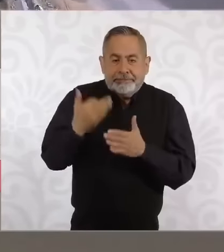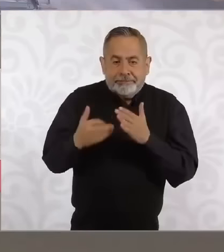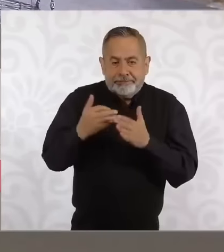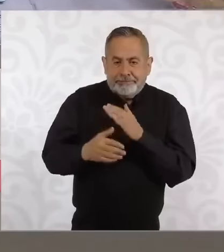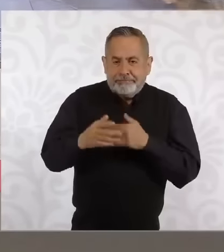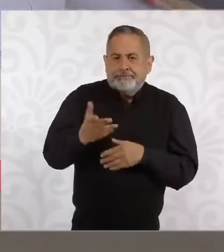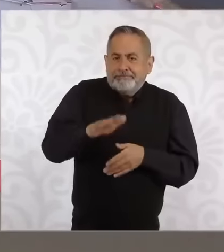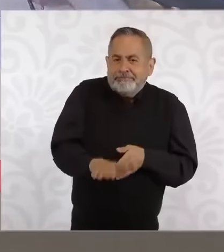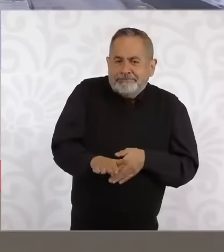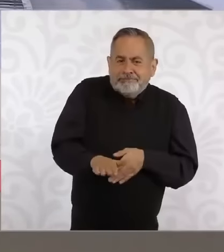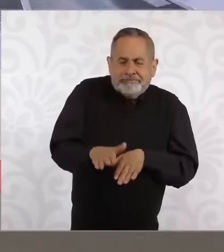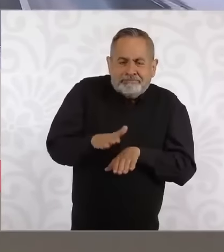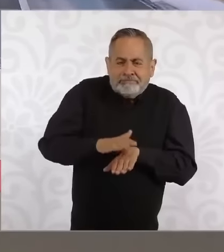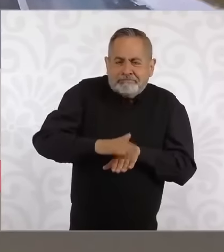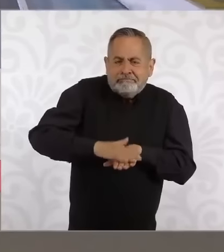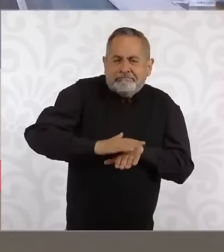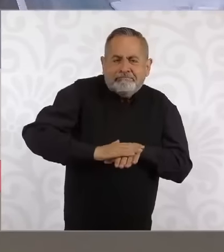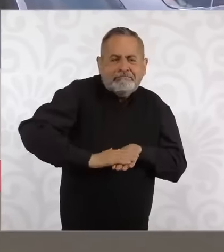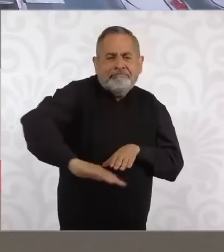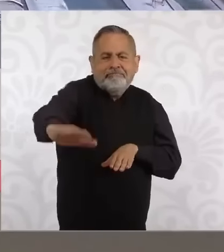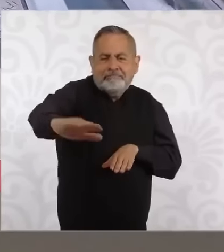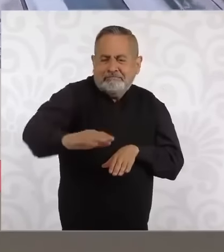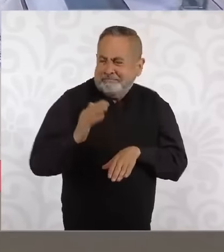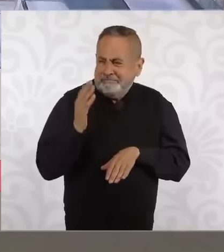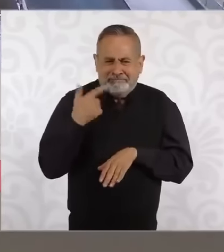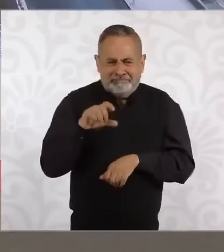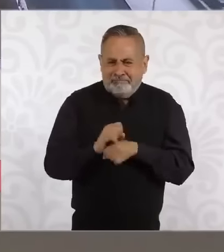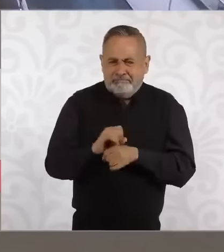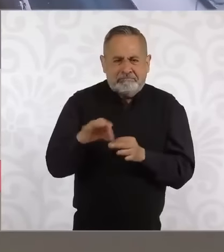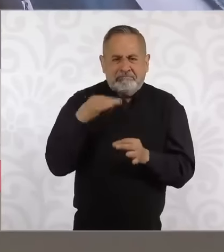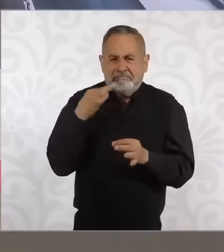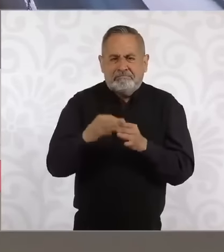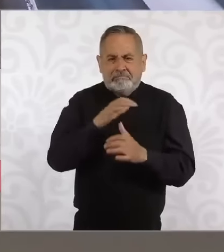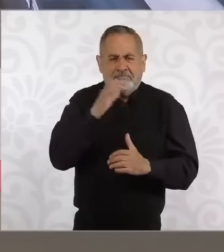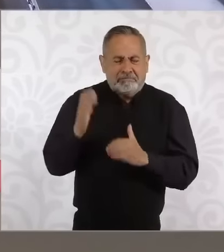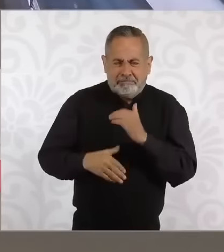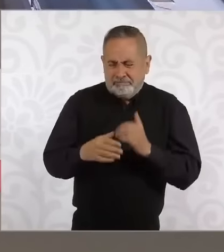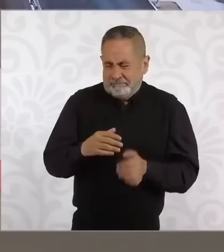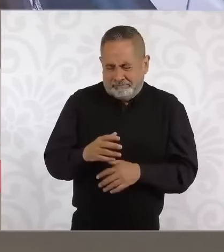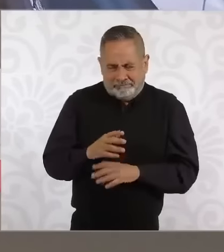parte inferior y en las próximas semanas estaremos terminando. Igual estamos adelantados tres meses